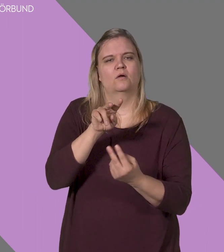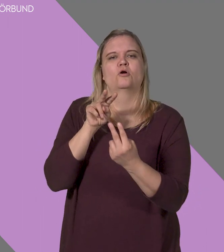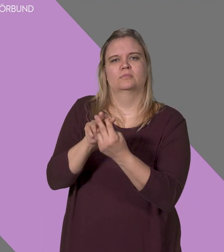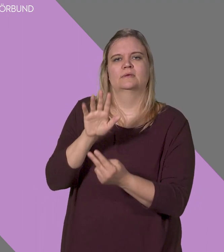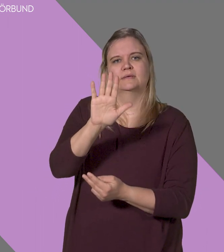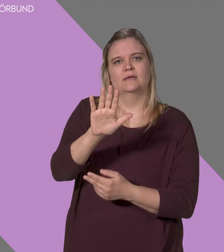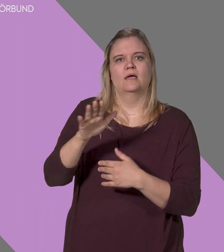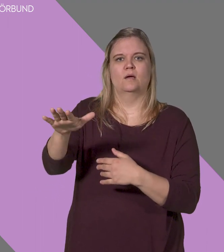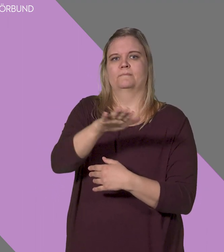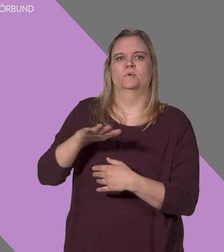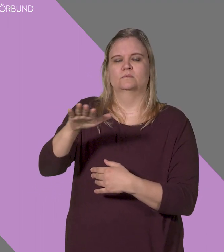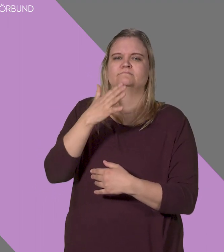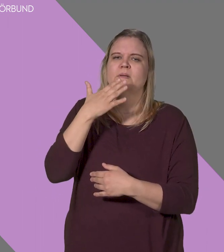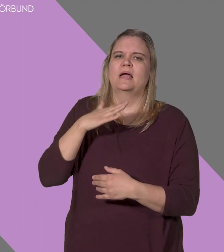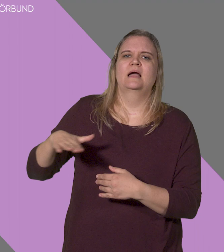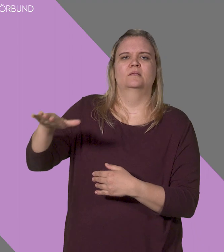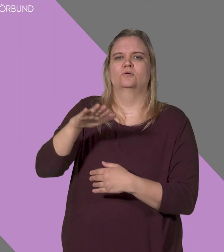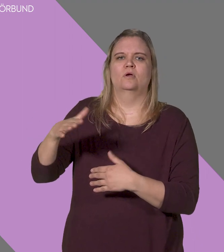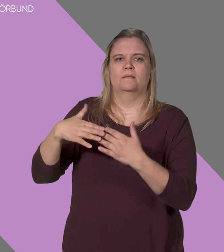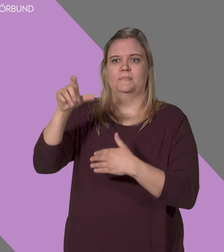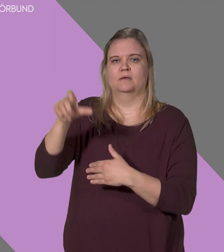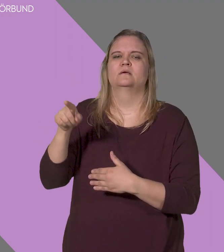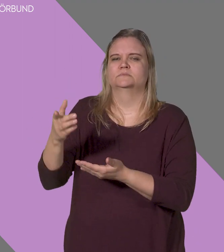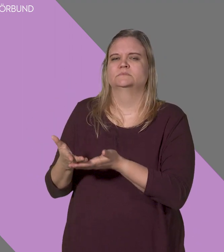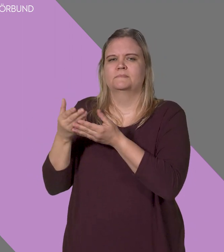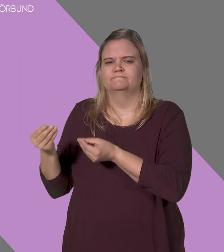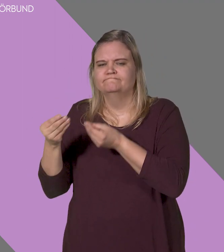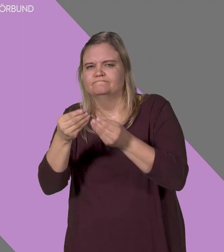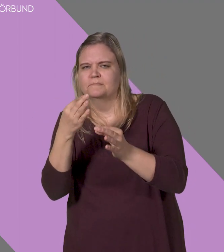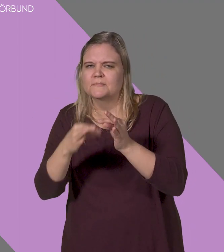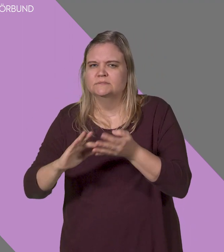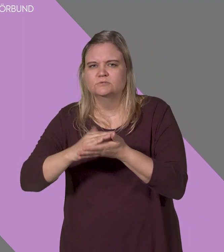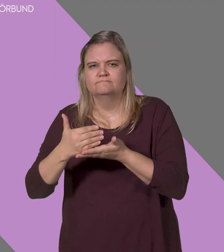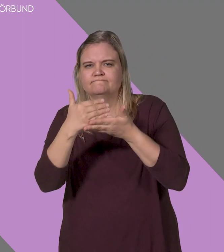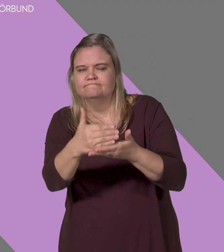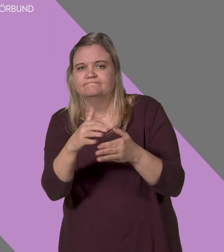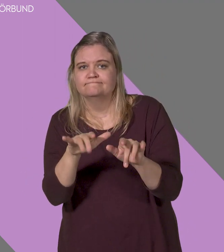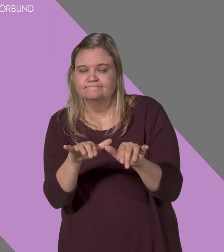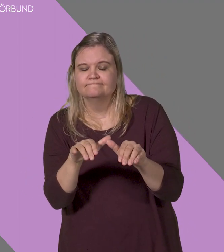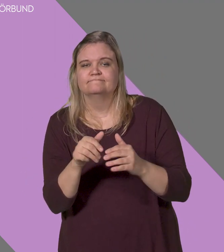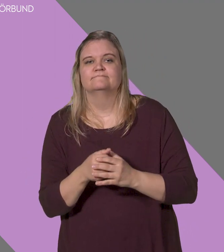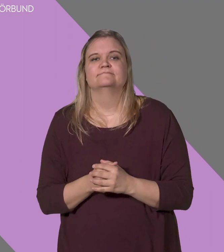vänligen kontakta Finlands Dövas Förbunds regionarbetare i ditt område - så hjälper vi dig att välja en lämplig enhet.